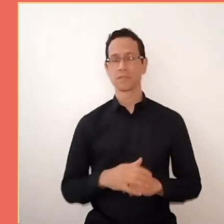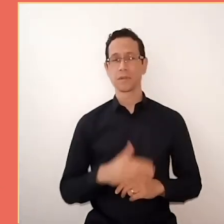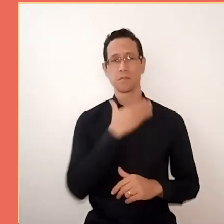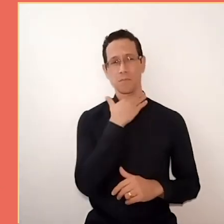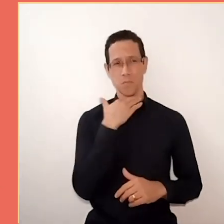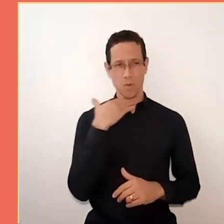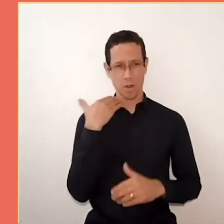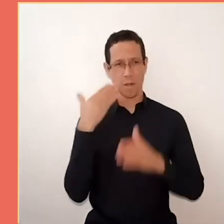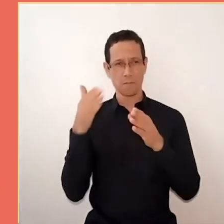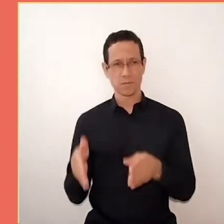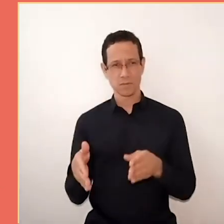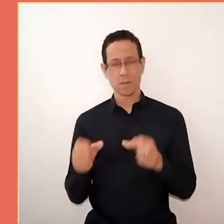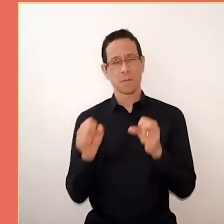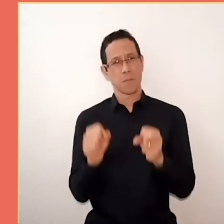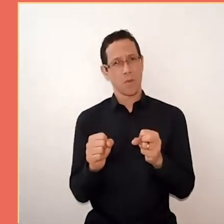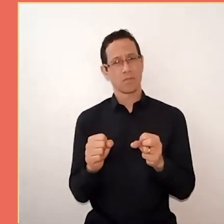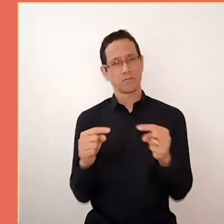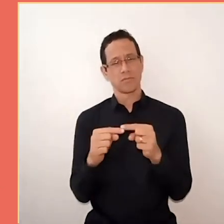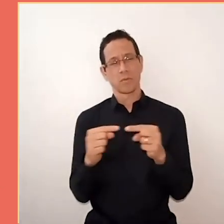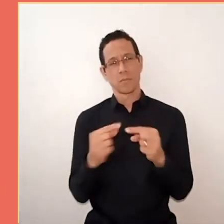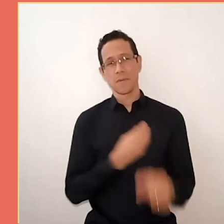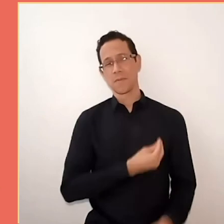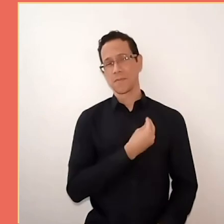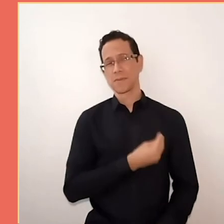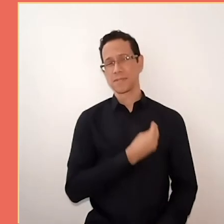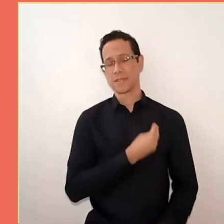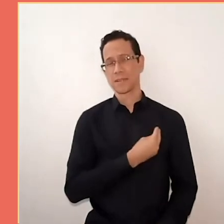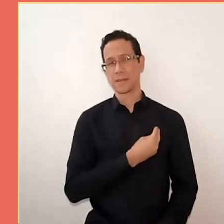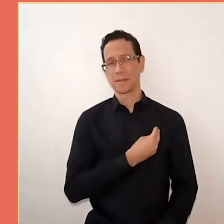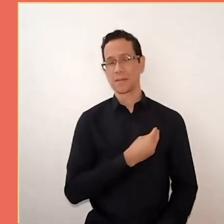Pode ser este o sentido da vida. Mas fazemos linguagem.